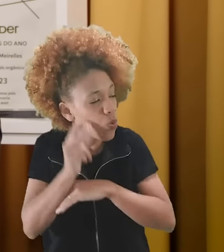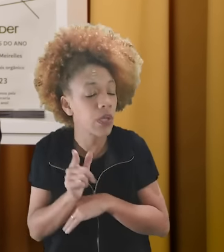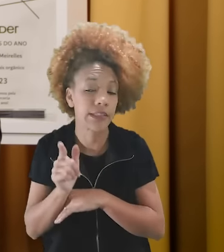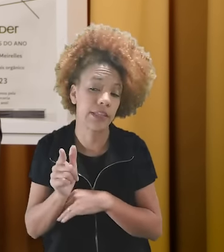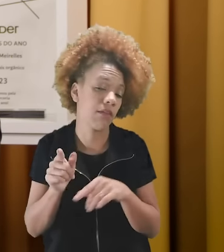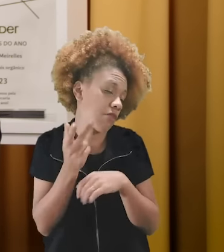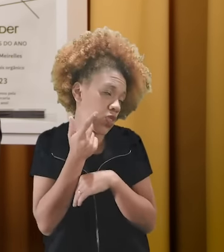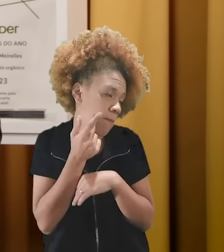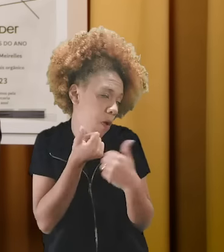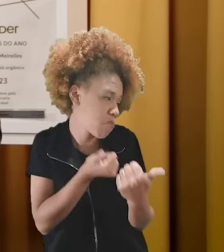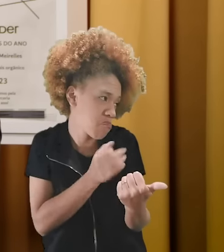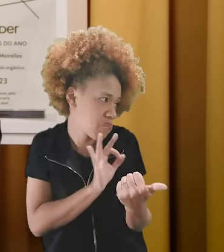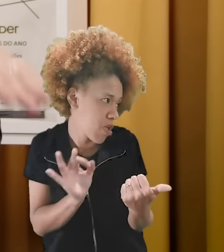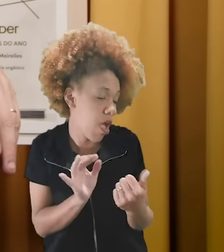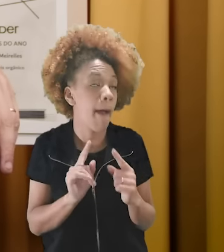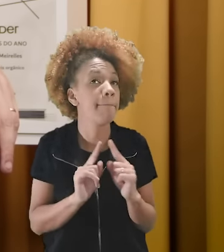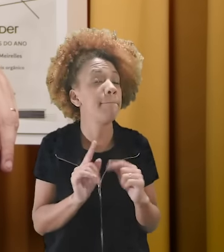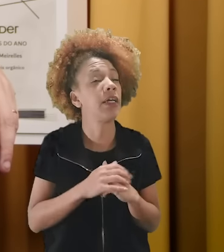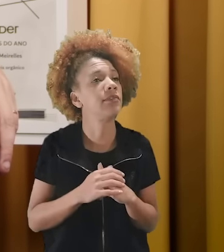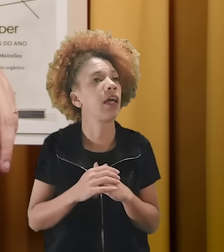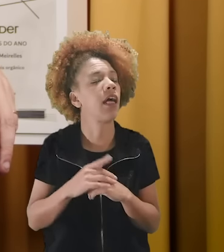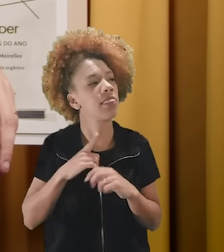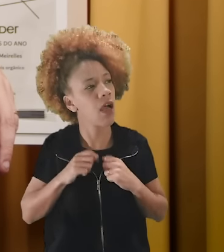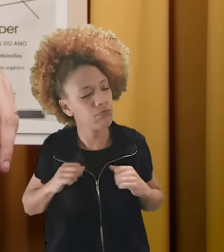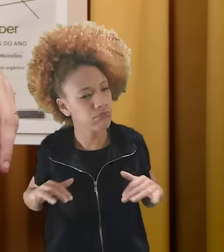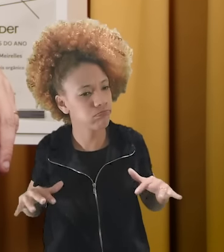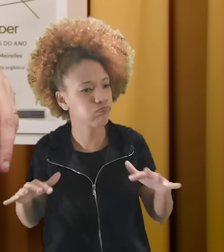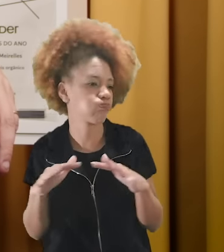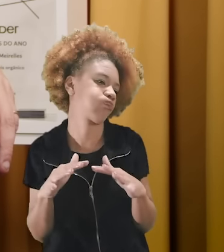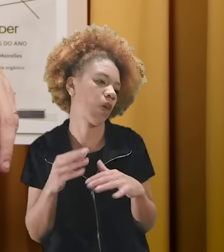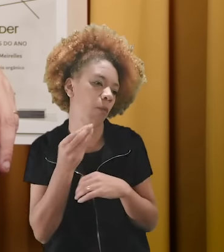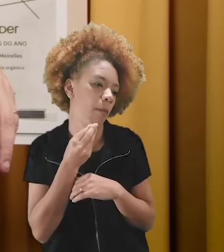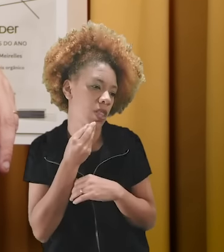entender que aquilo ali tá normal E tá tudo certo exato então Tá vindo uma possibilidade